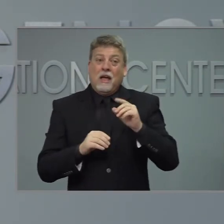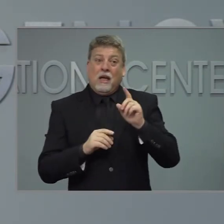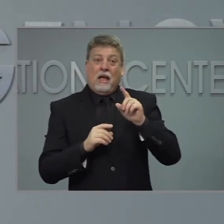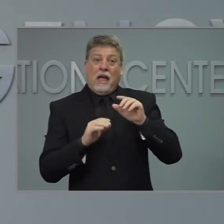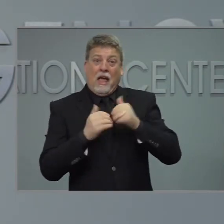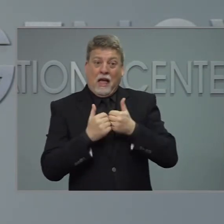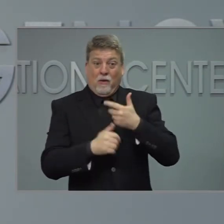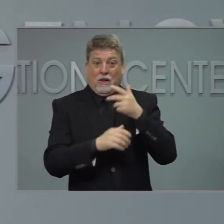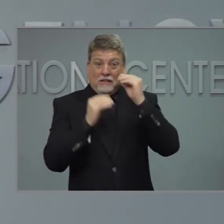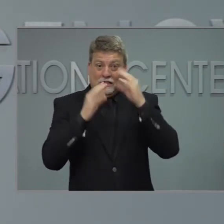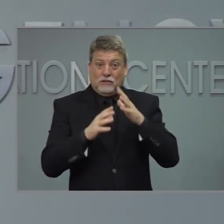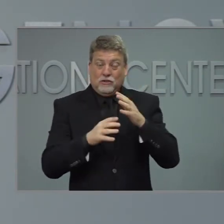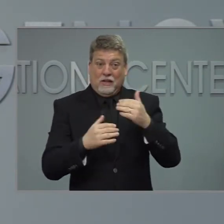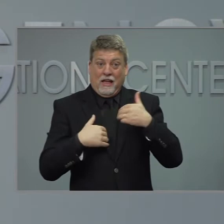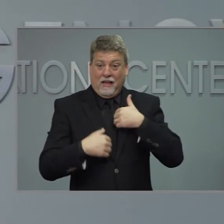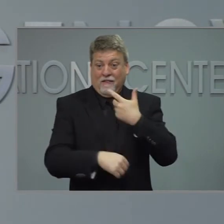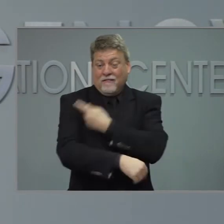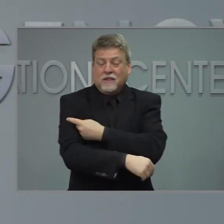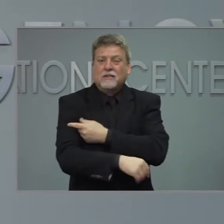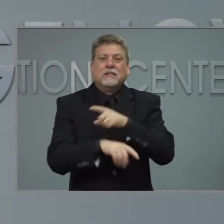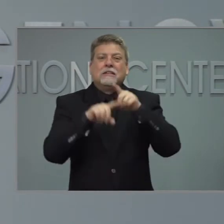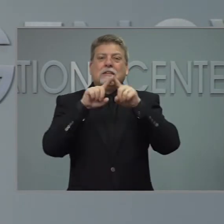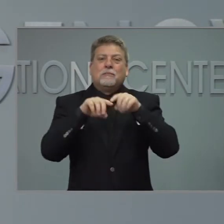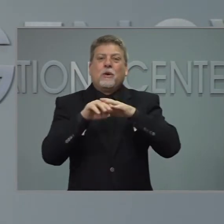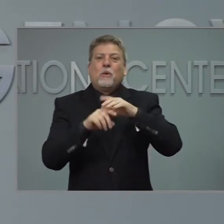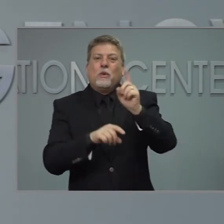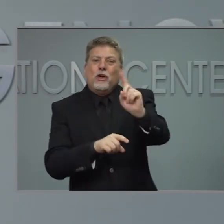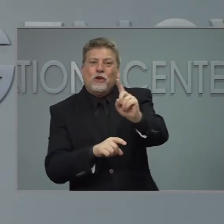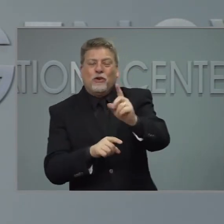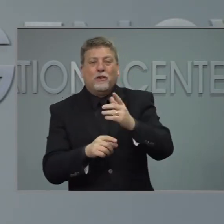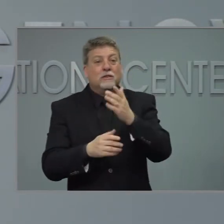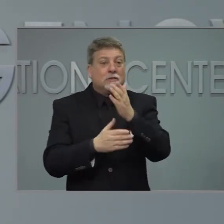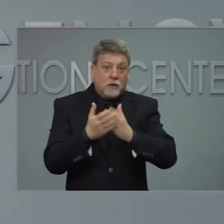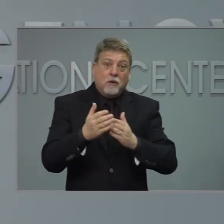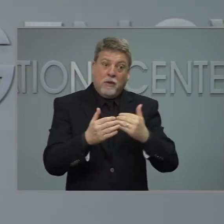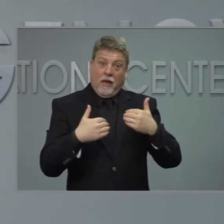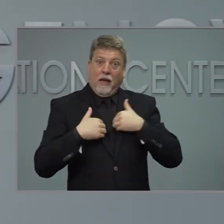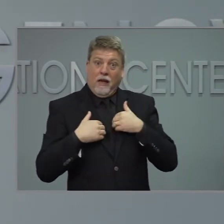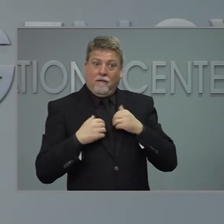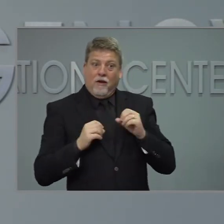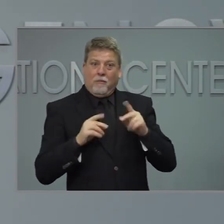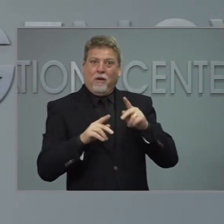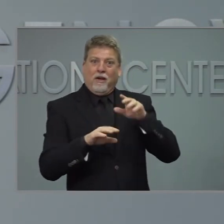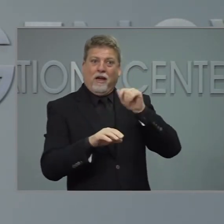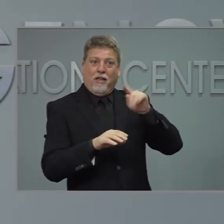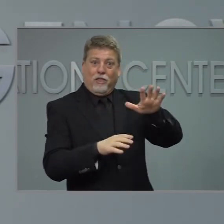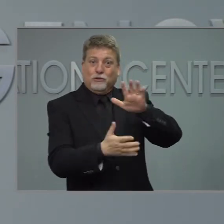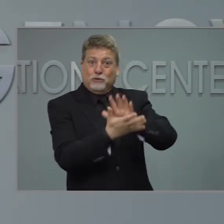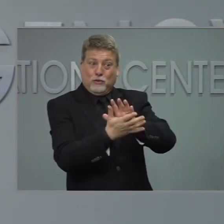maneras en que los maestros se les están con Nando algunos tienen sitios de vacunación en